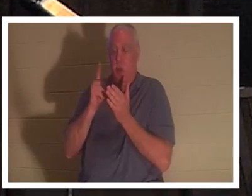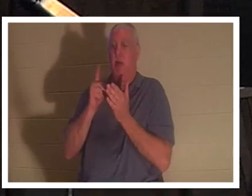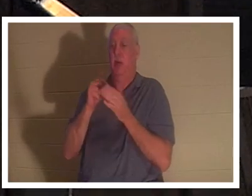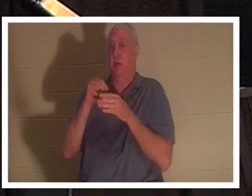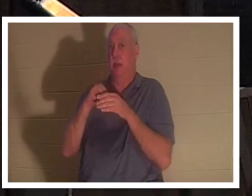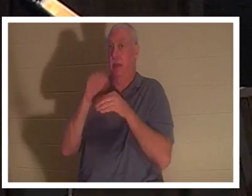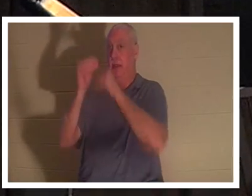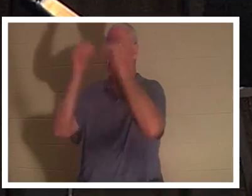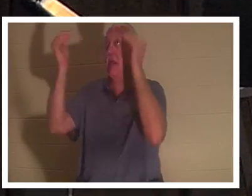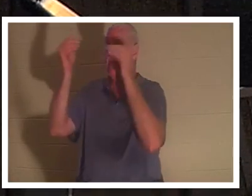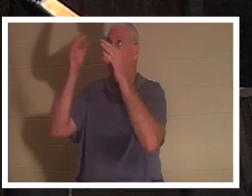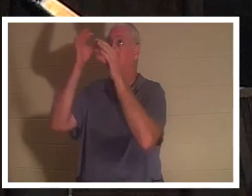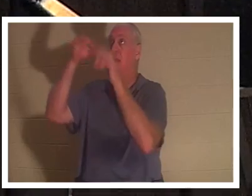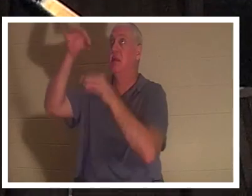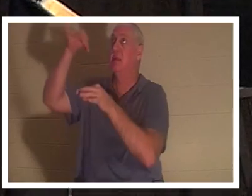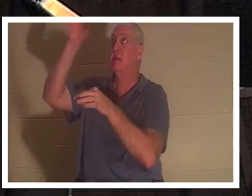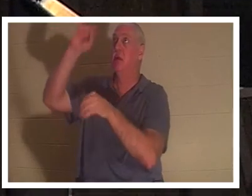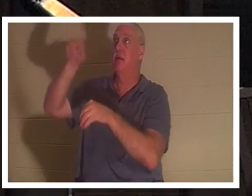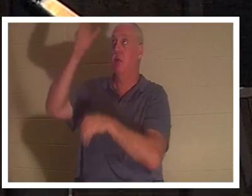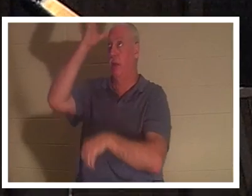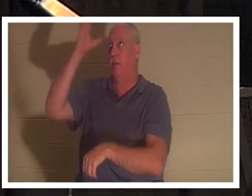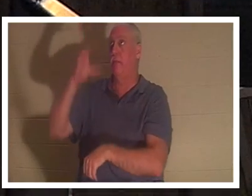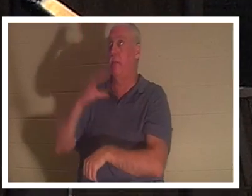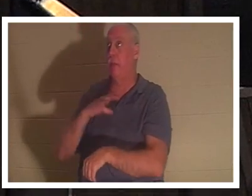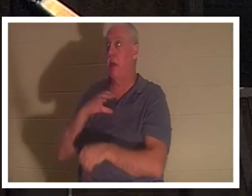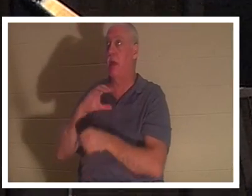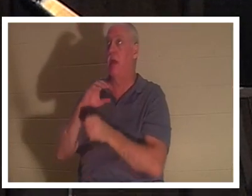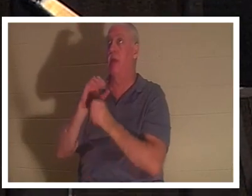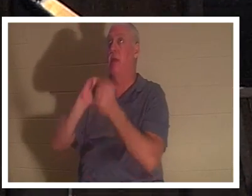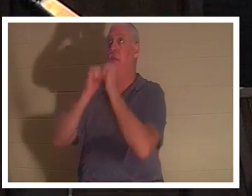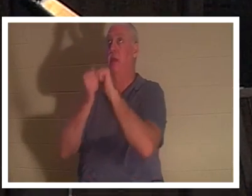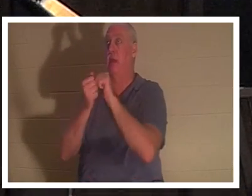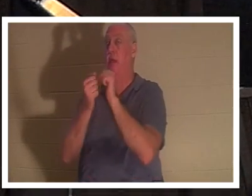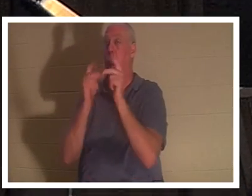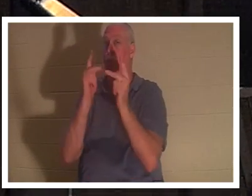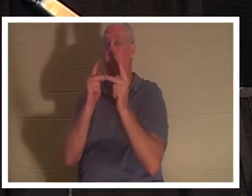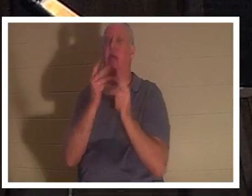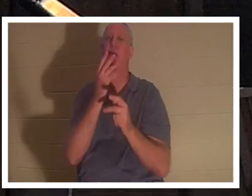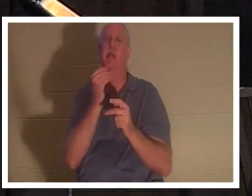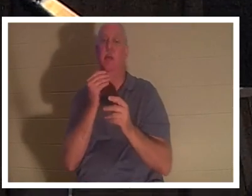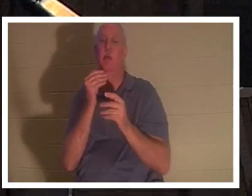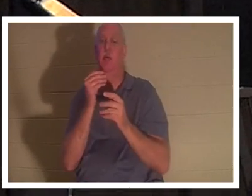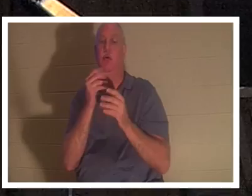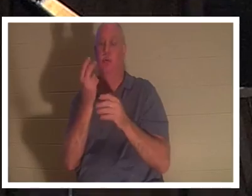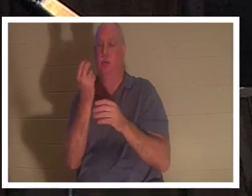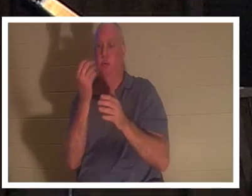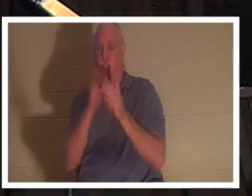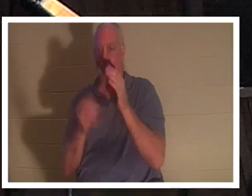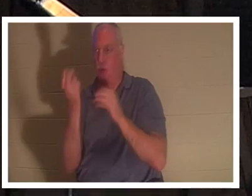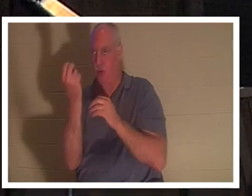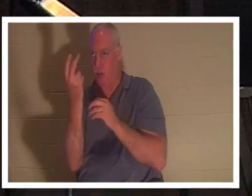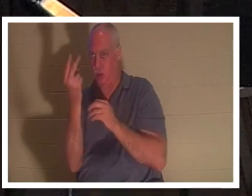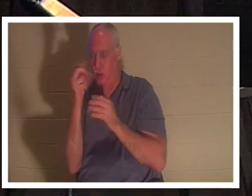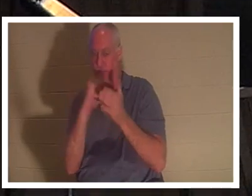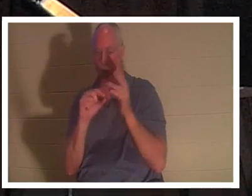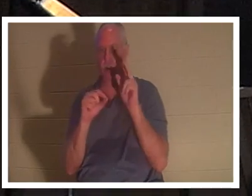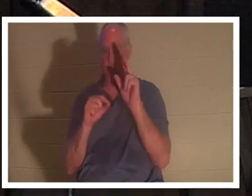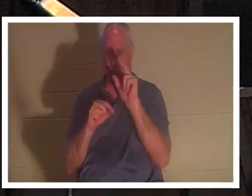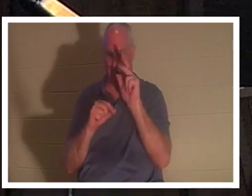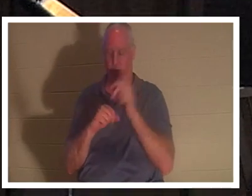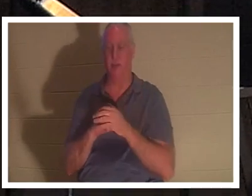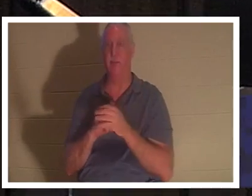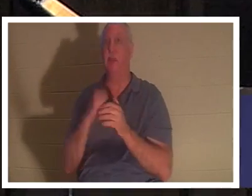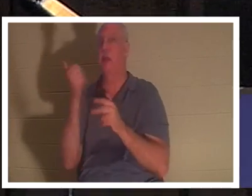धर्मी मनुष्यों की आत्माएँ पूर्ण बनाई गई हैं", इब्रानियों 12:23। और दूसरी जगह, कि जब मसीह